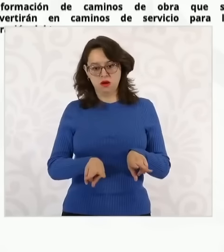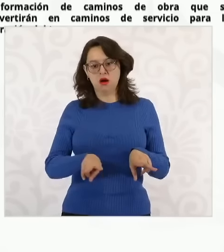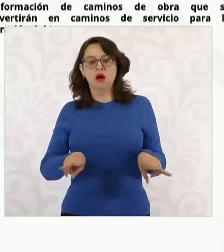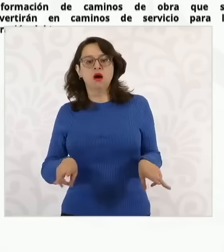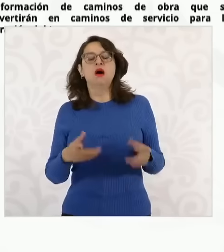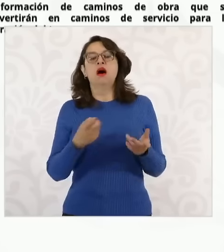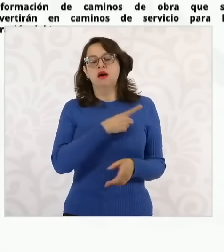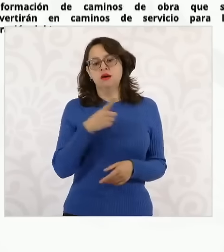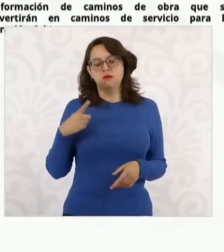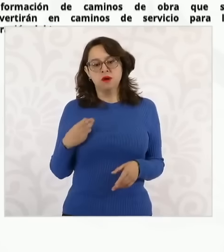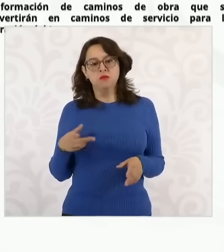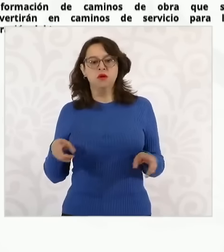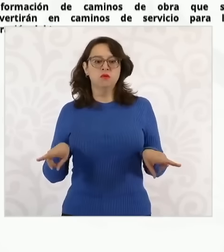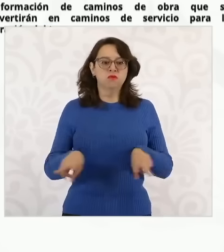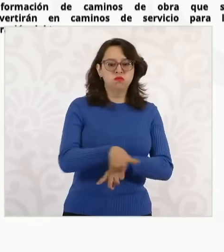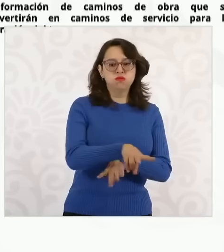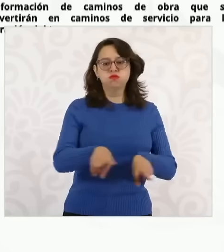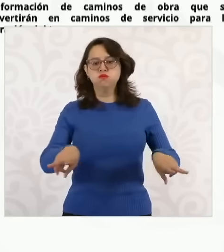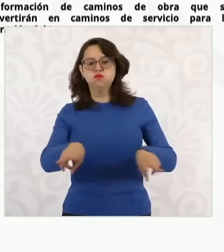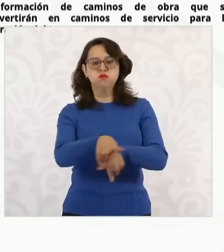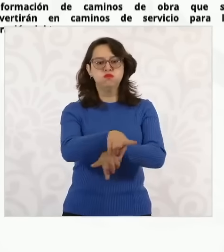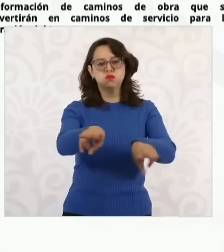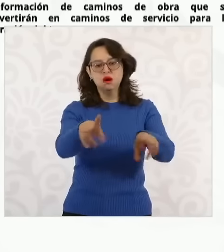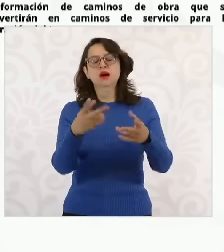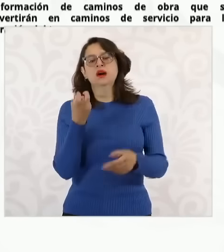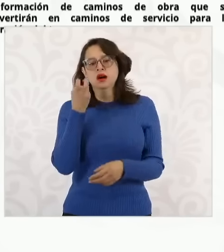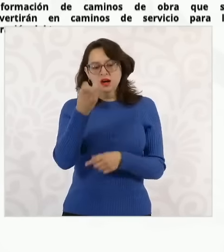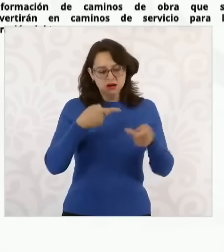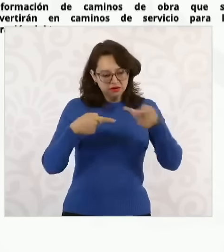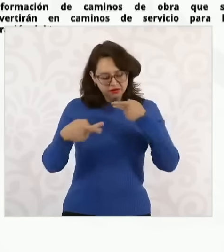utilizaremos vía de ellos y les construiremos nueva. Eso en base a la concepción operativa. Pero